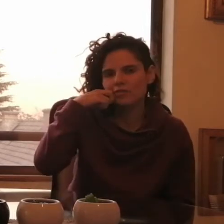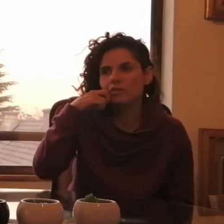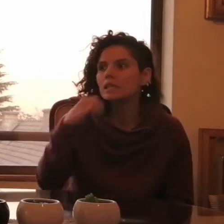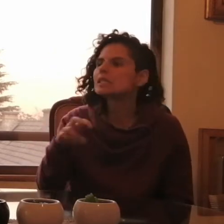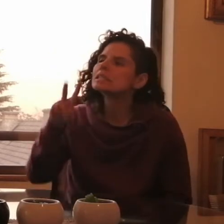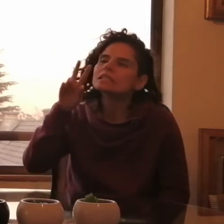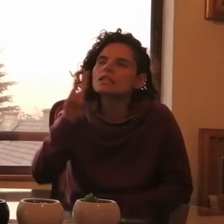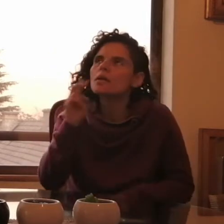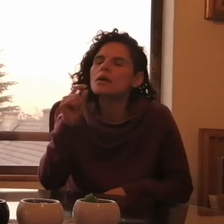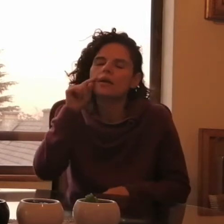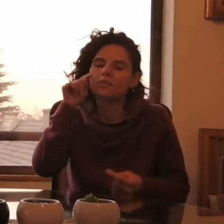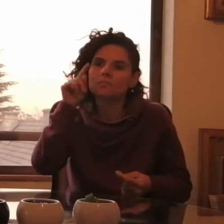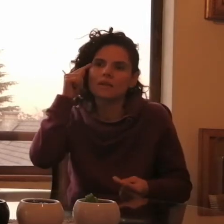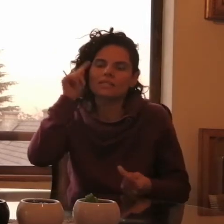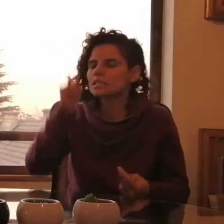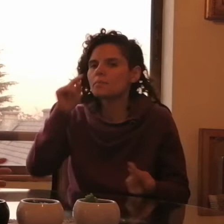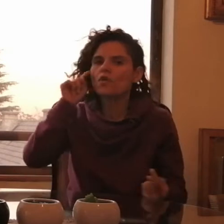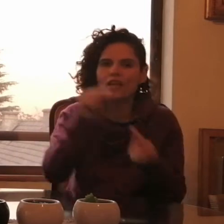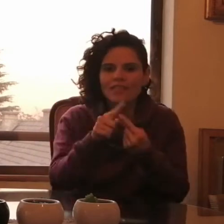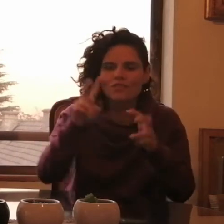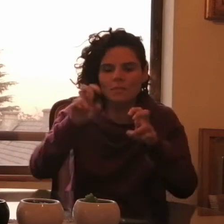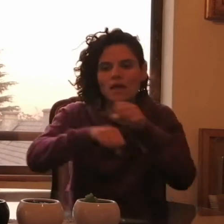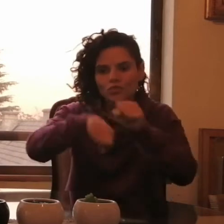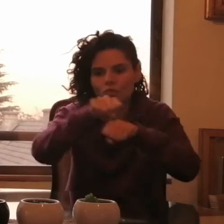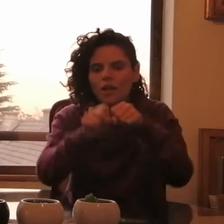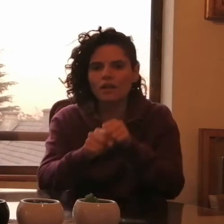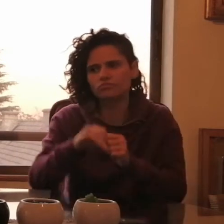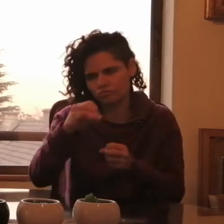estructural que tiene - claro lógico pero por ejemplo ella va a ser un puente y lo